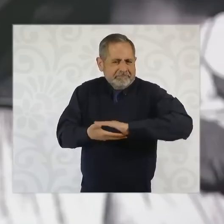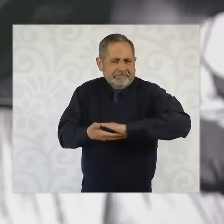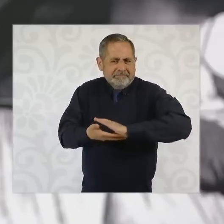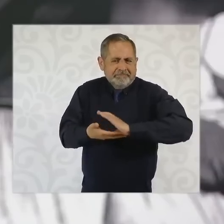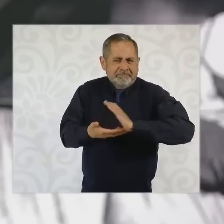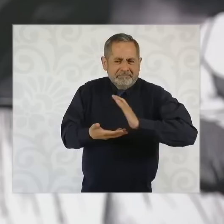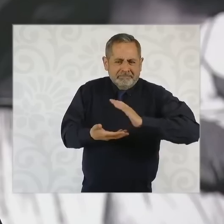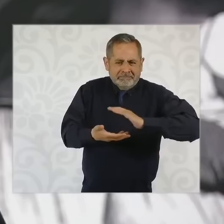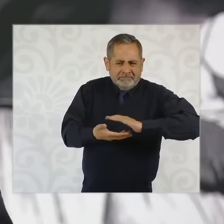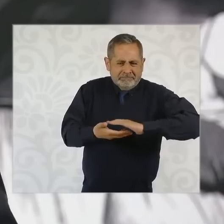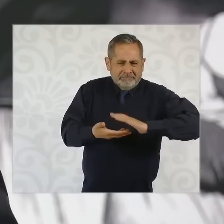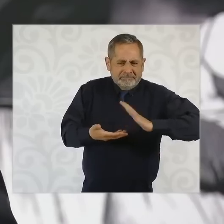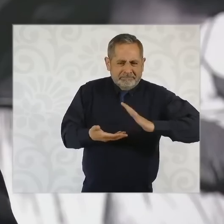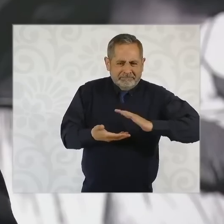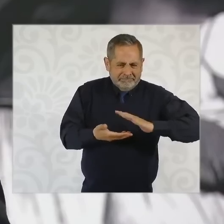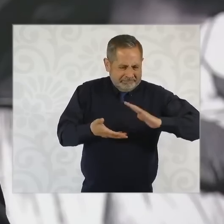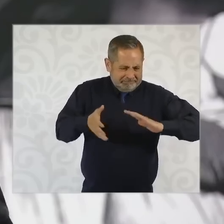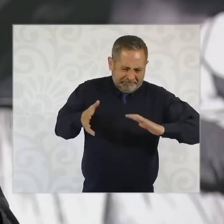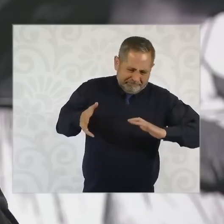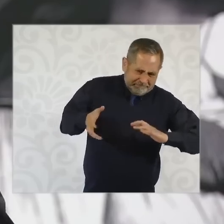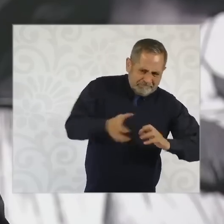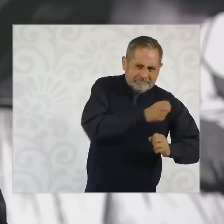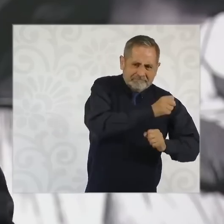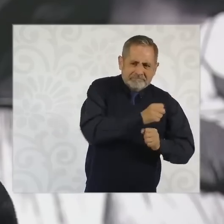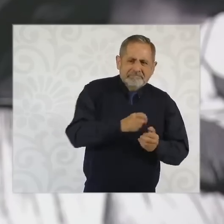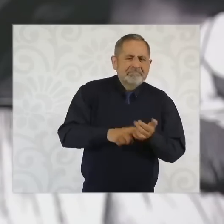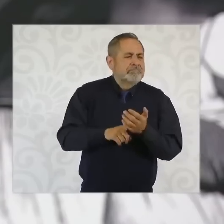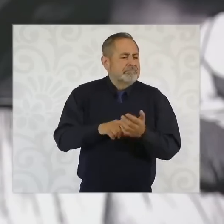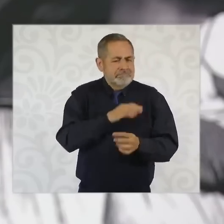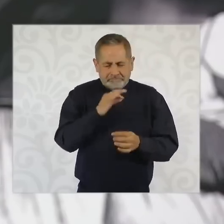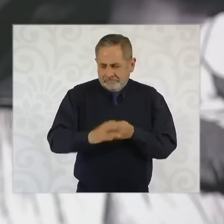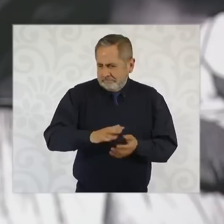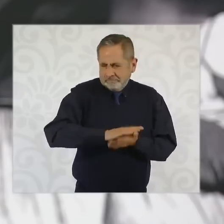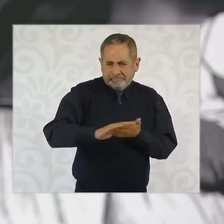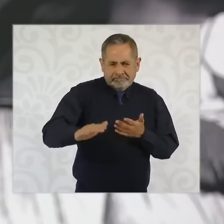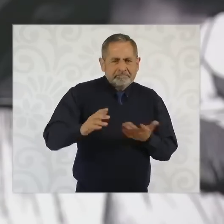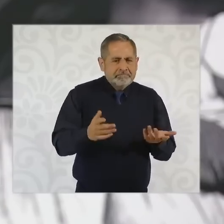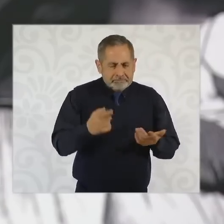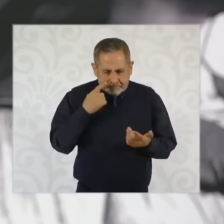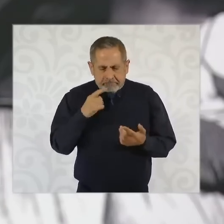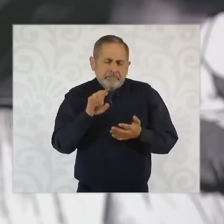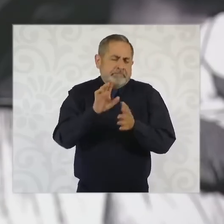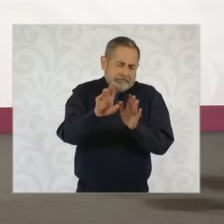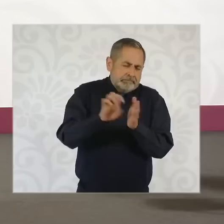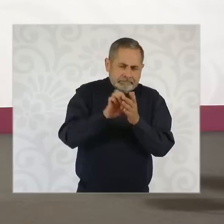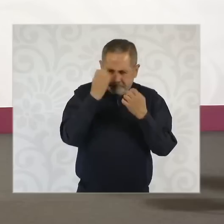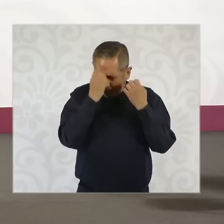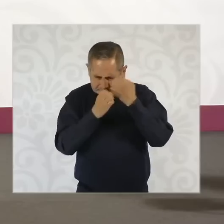obviamente se hacen estudios de cuánto se requiere si las capas inferiores todavía tienen capacidad